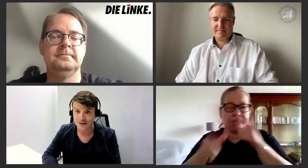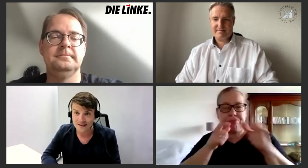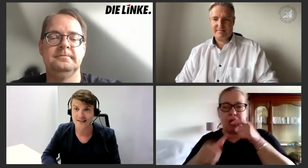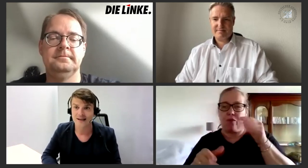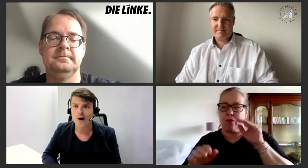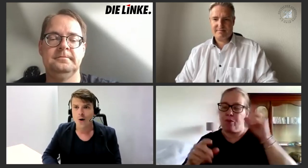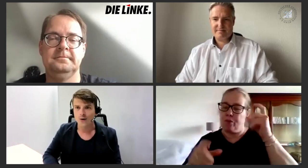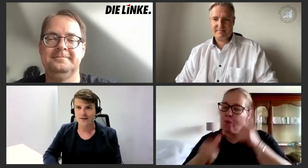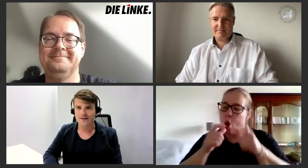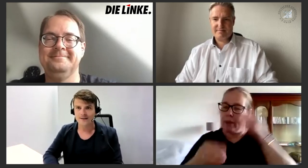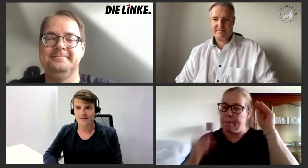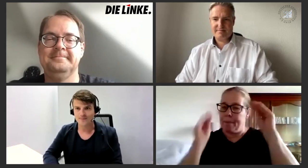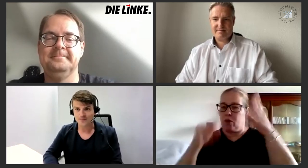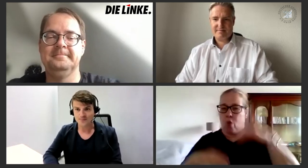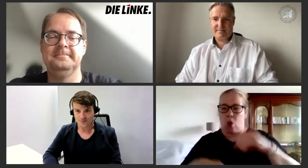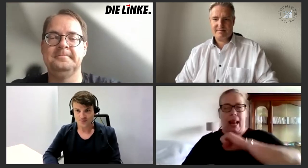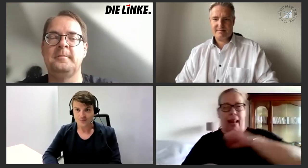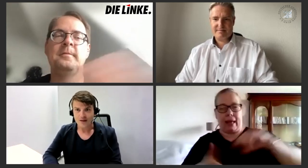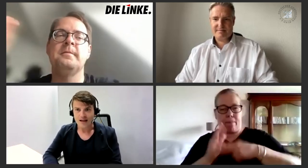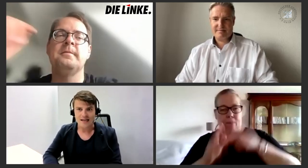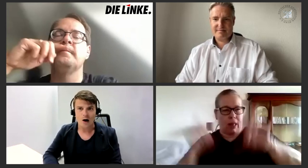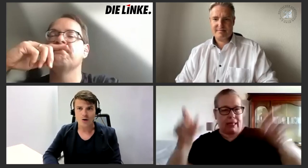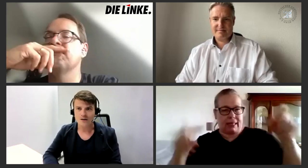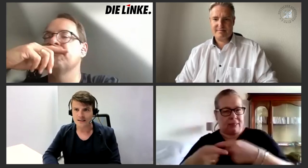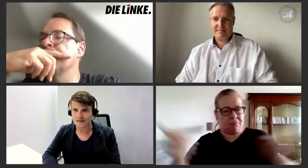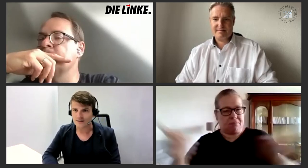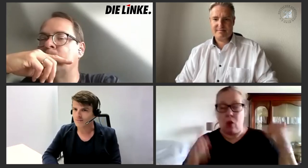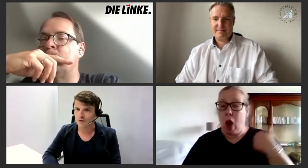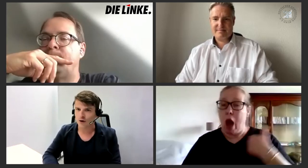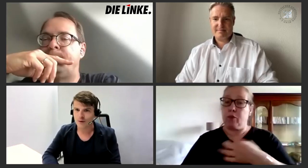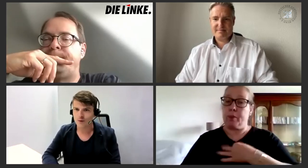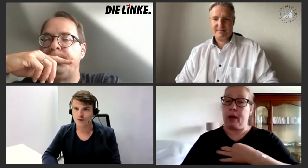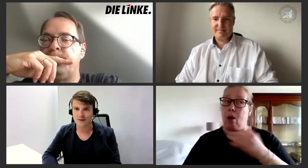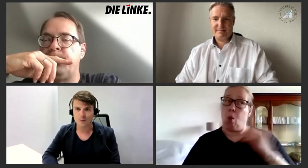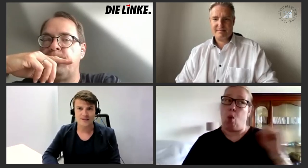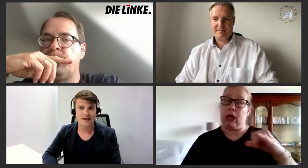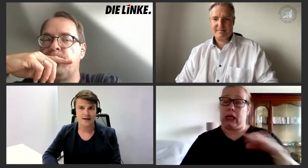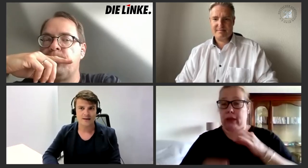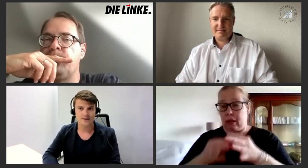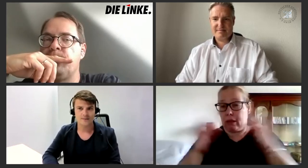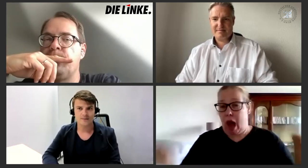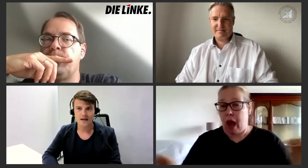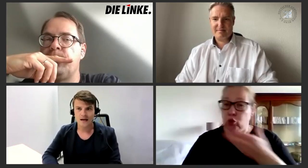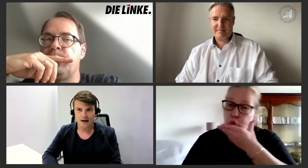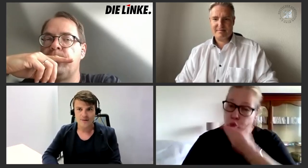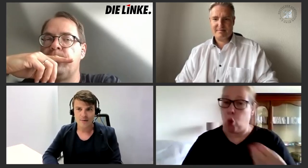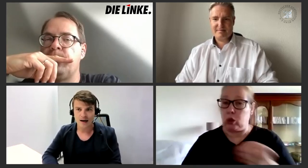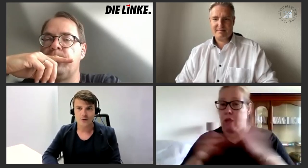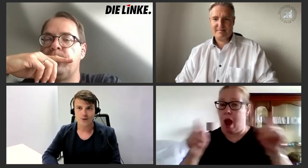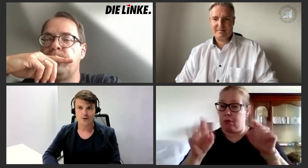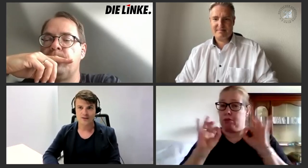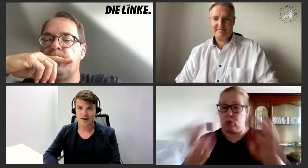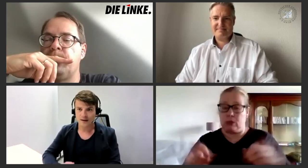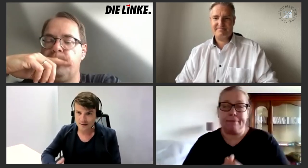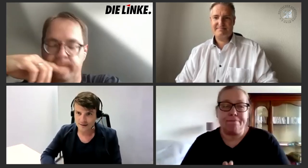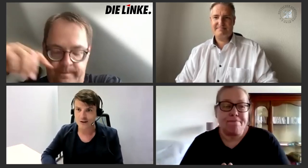für mich sehr, sehr eindrücklich. Auch die Wortmeldungen von LINKEN Politikern haben mich sehr